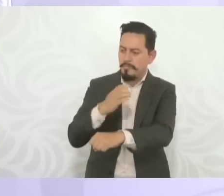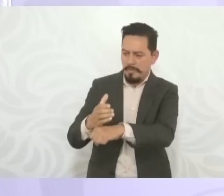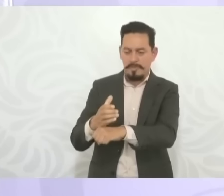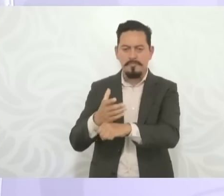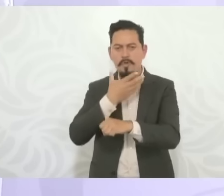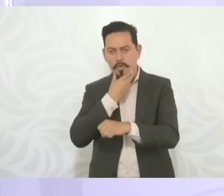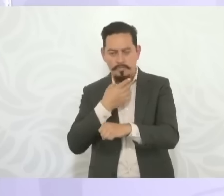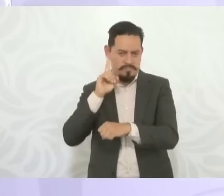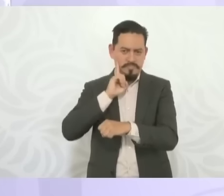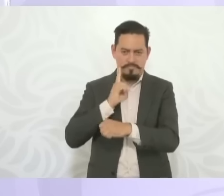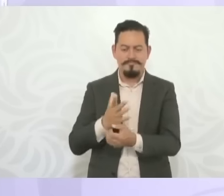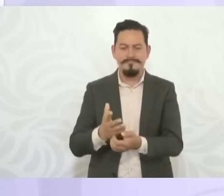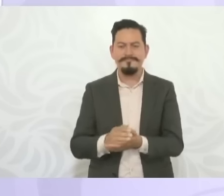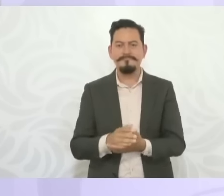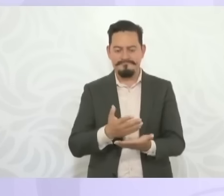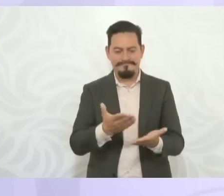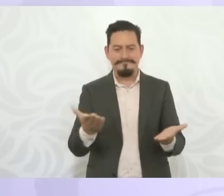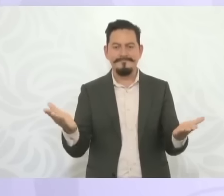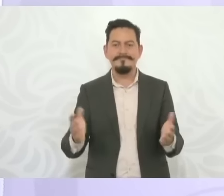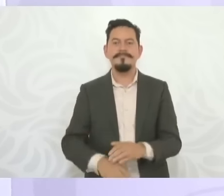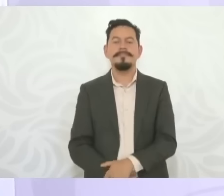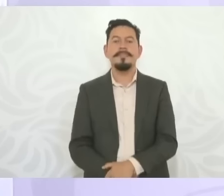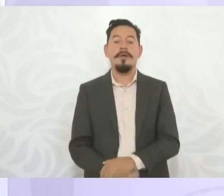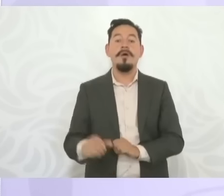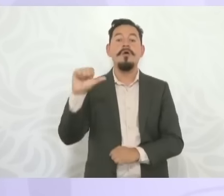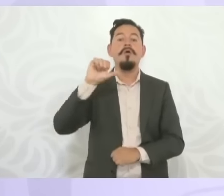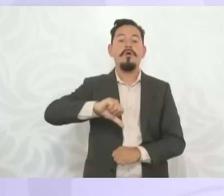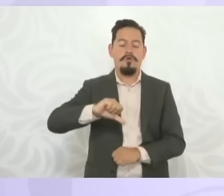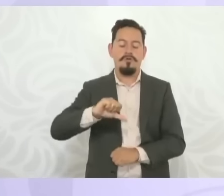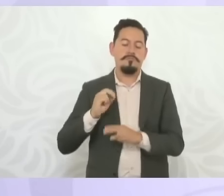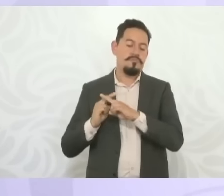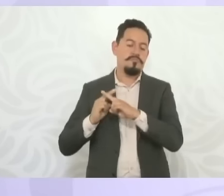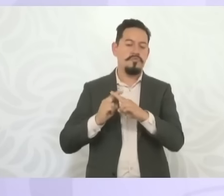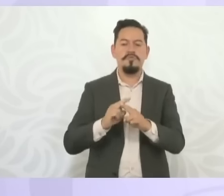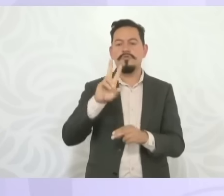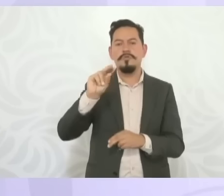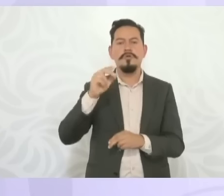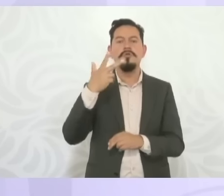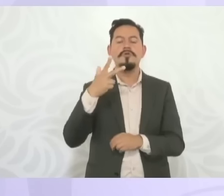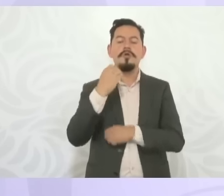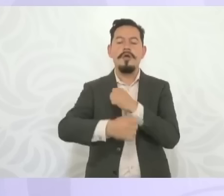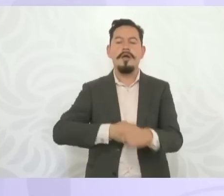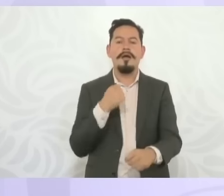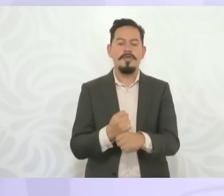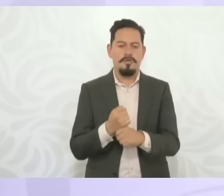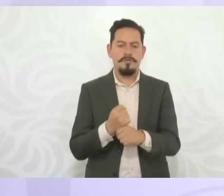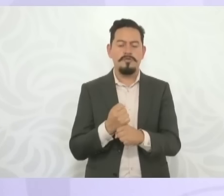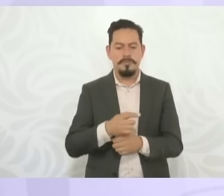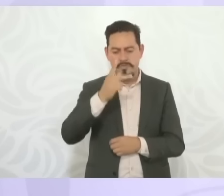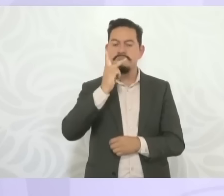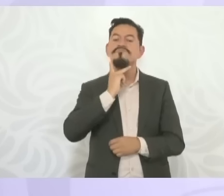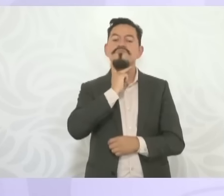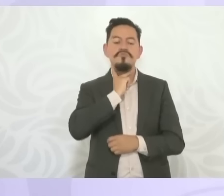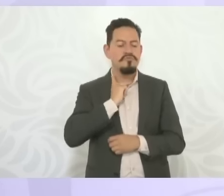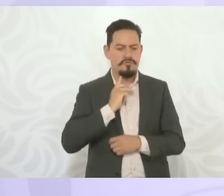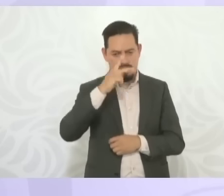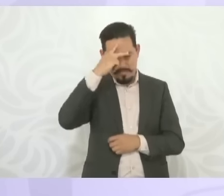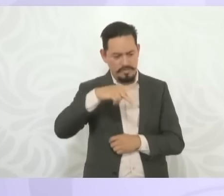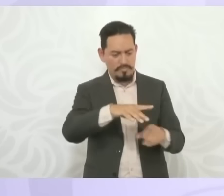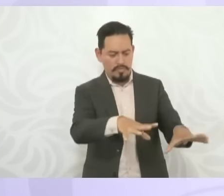señores. Hoy se cumplen 88 años de la expropiación petrolera. La voz adusta, serena, decidida del